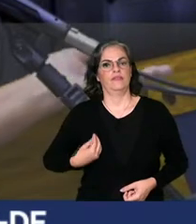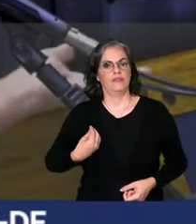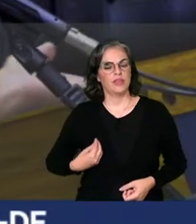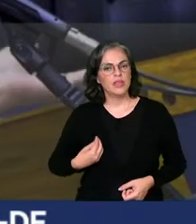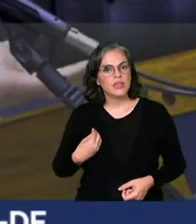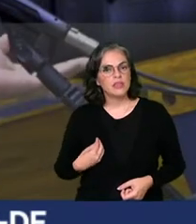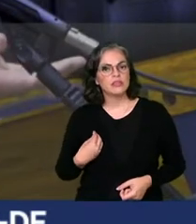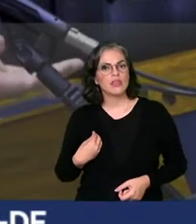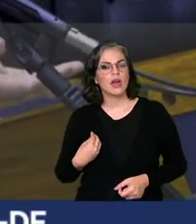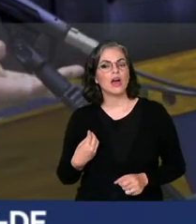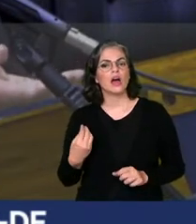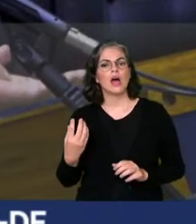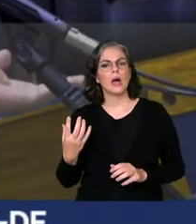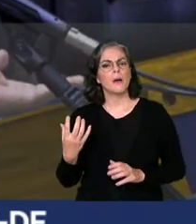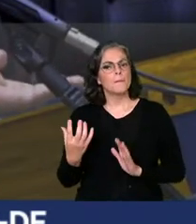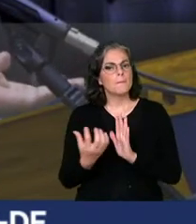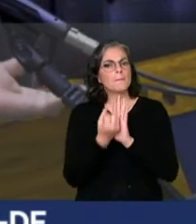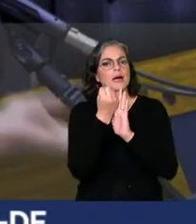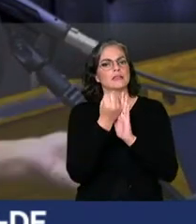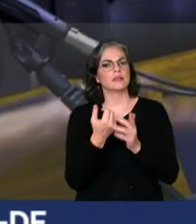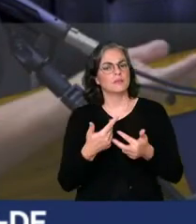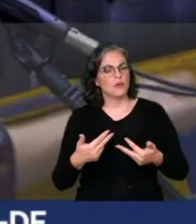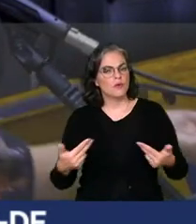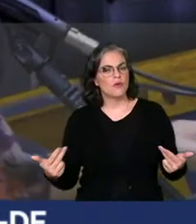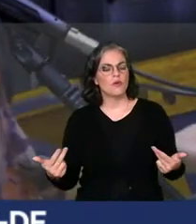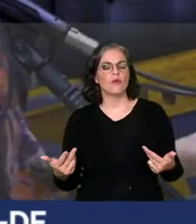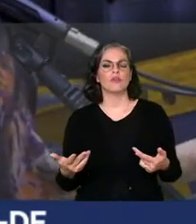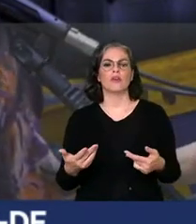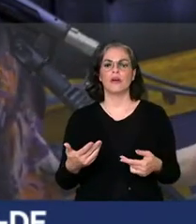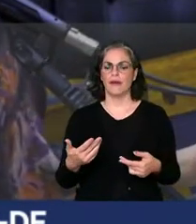E TEM OS SEUS PRÓPRIOS FOCOS COMO ESCUDO E SAEM MUITAS